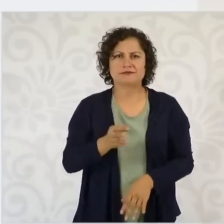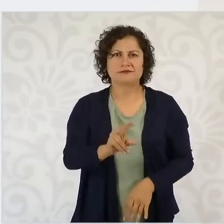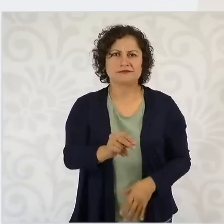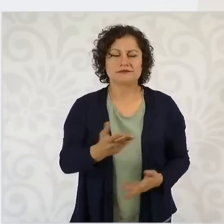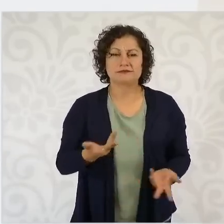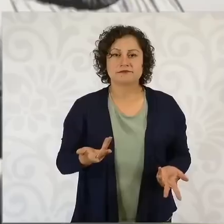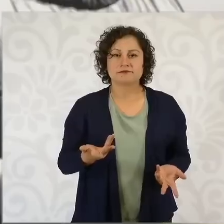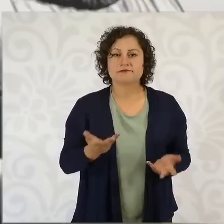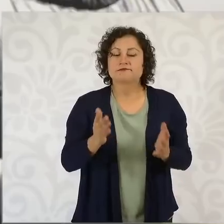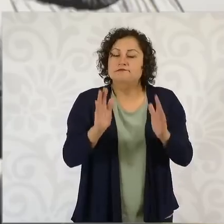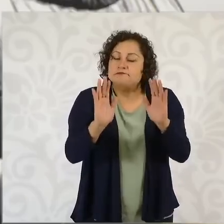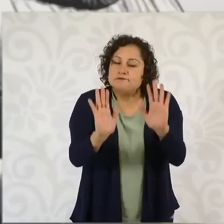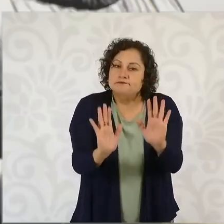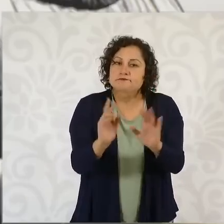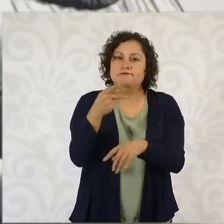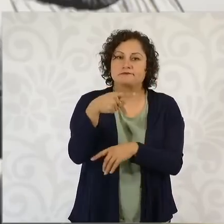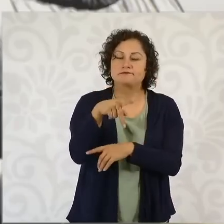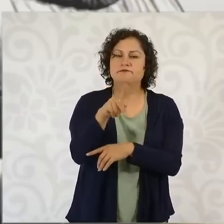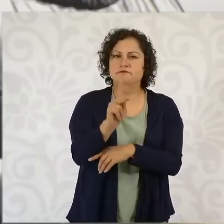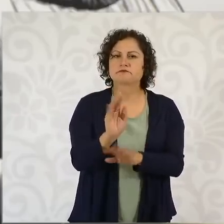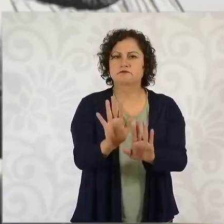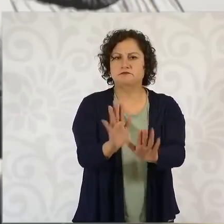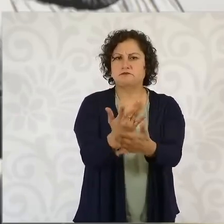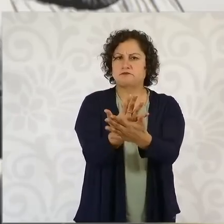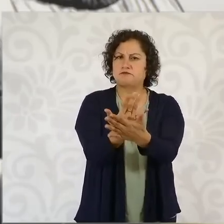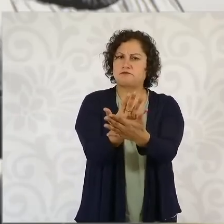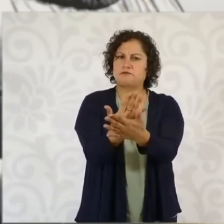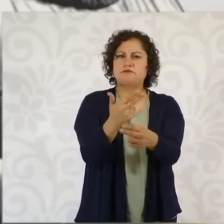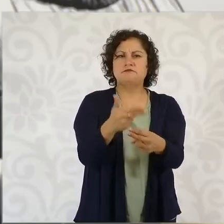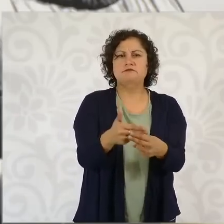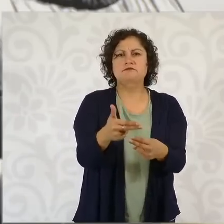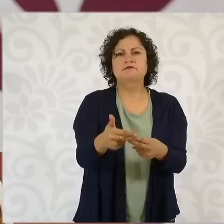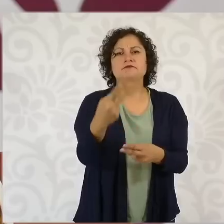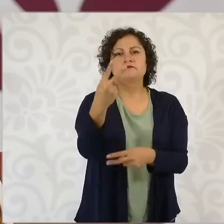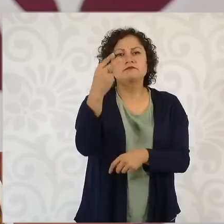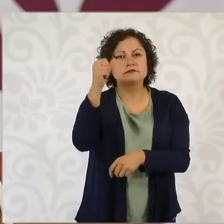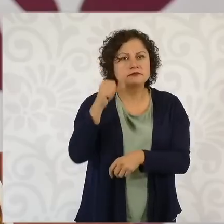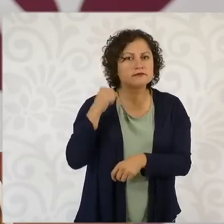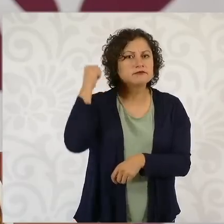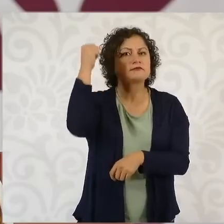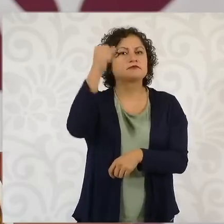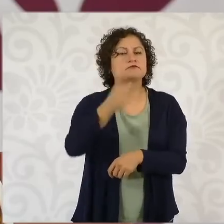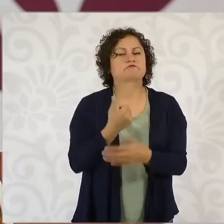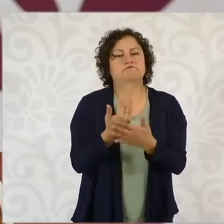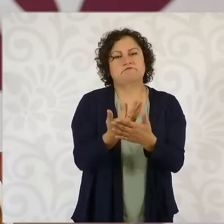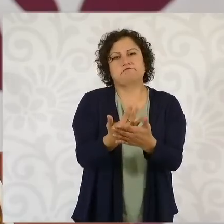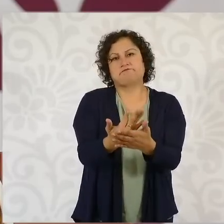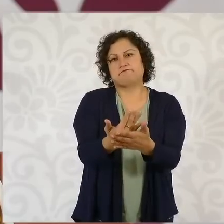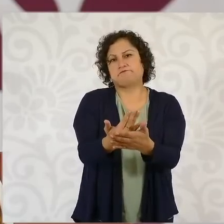pero vamos a esperar también al 2 de abril a ver cómo se dan las cosas para México y a